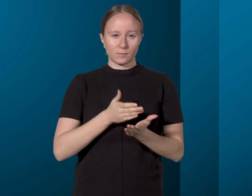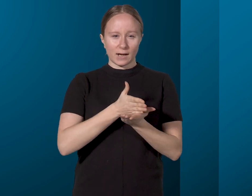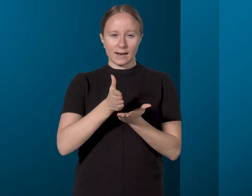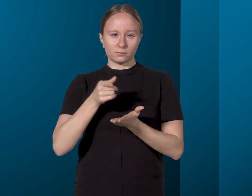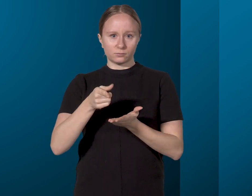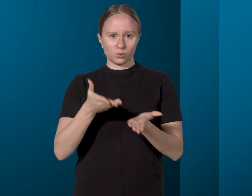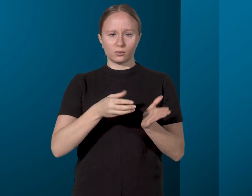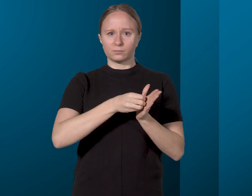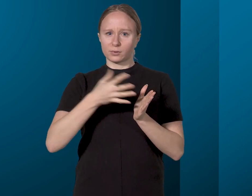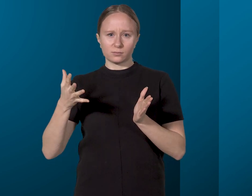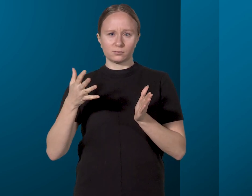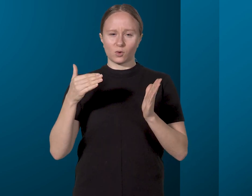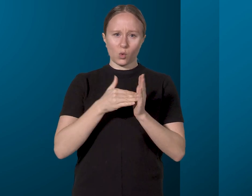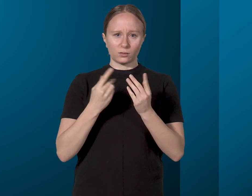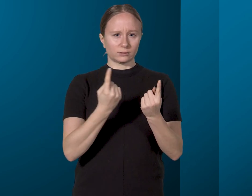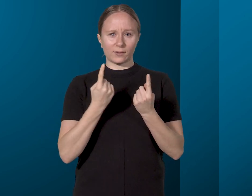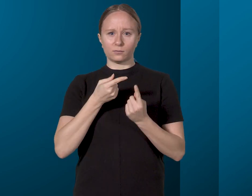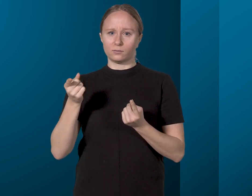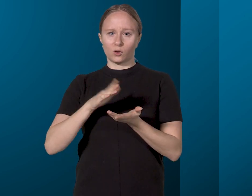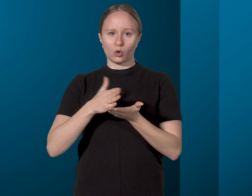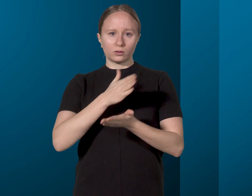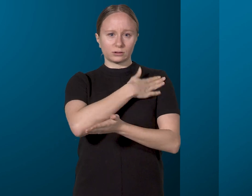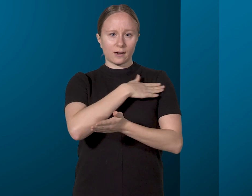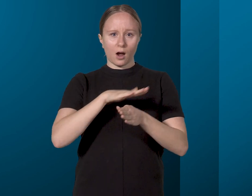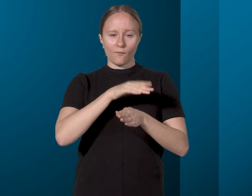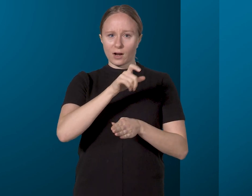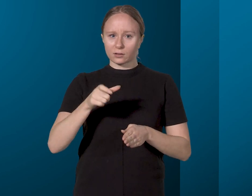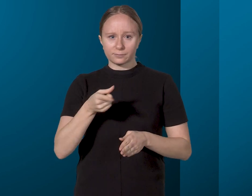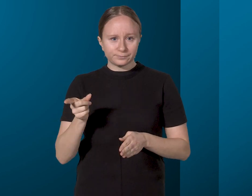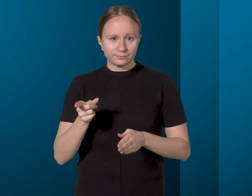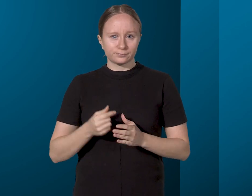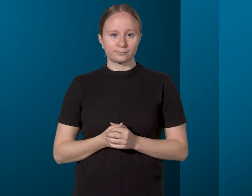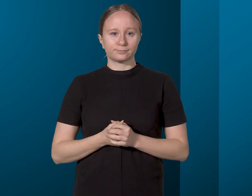Riktlinjen har redan nu orsakat orimliga situationer för användare av tolktjänster.